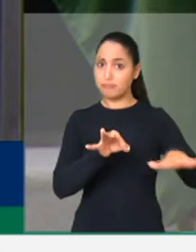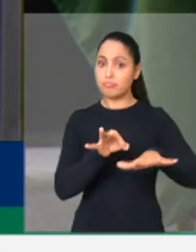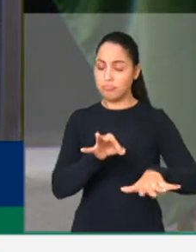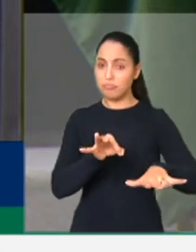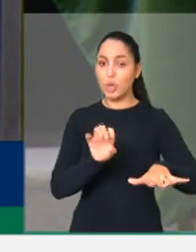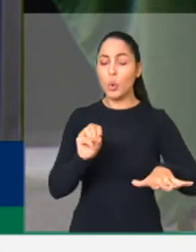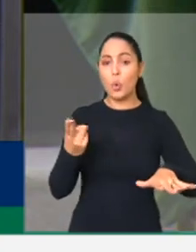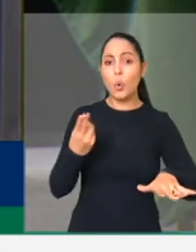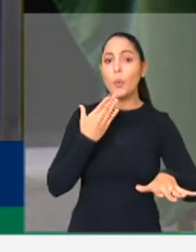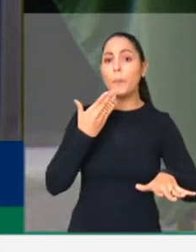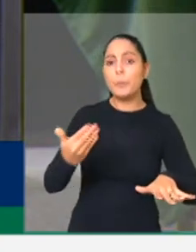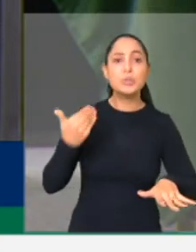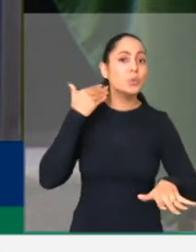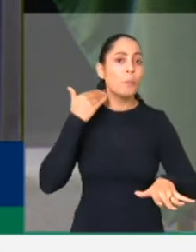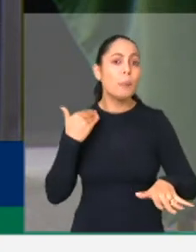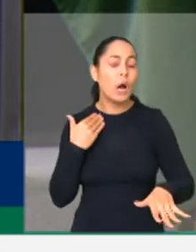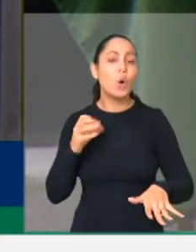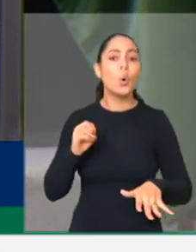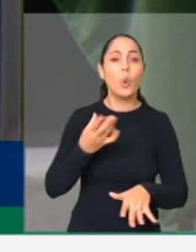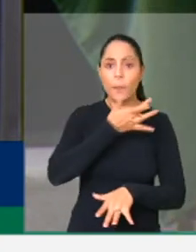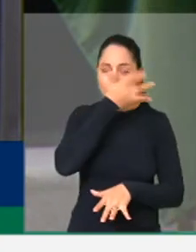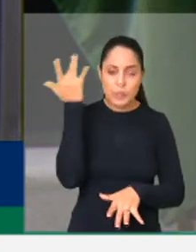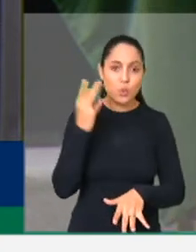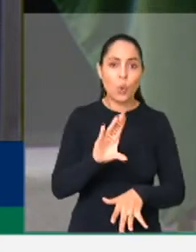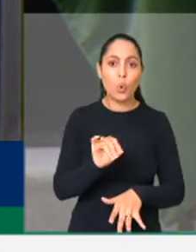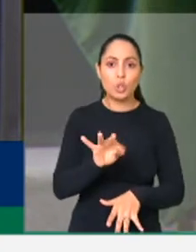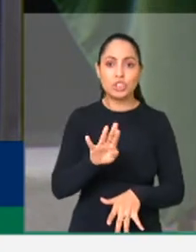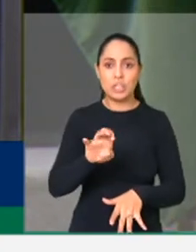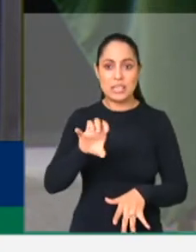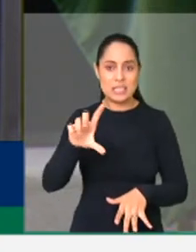TRATA DE RECURSOS EXTRA ORÇAMENTÁRIOS VINCULADOS DIRETAMENTE AOS FUNDOS DE INVESTIMENTO. POR FIM RESSALTA